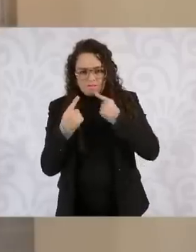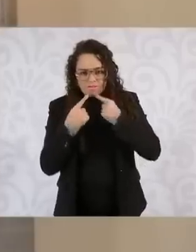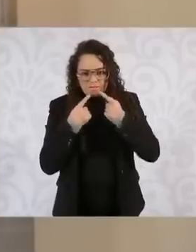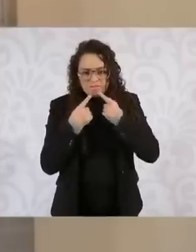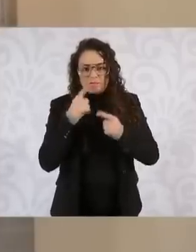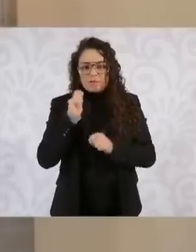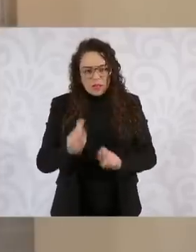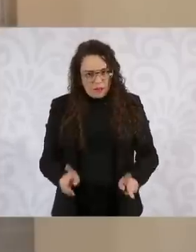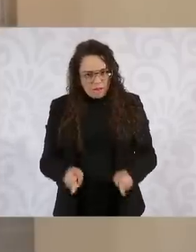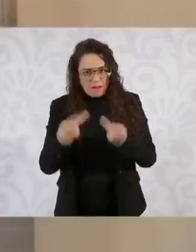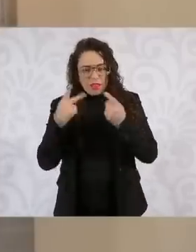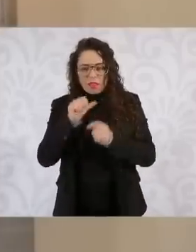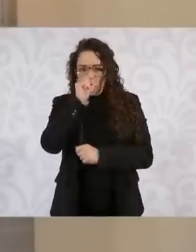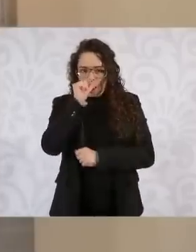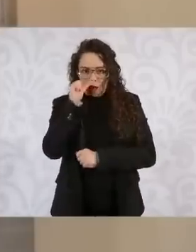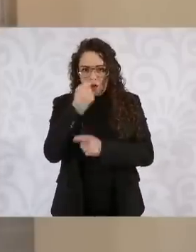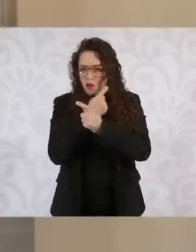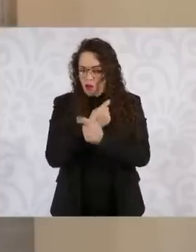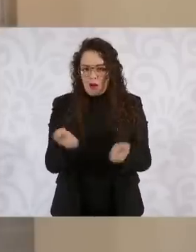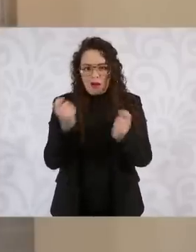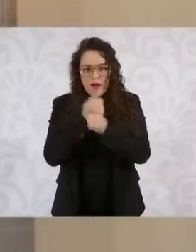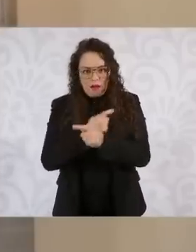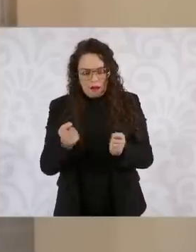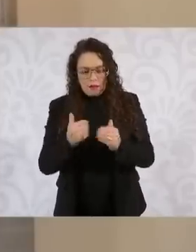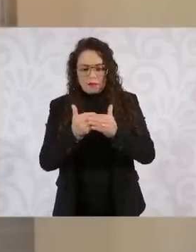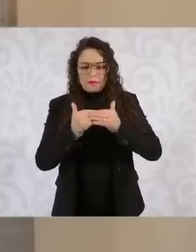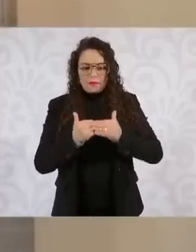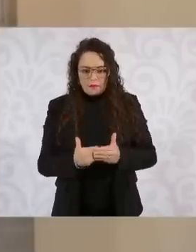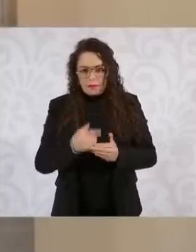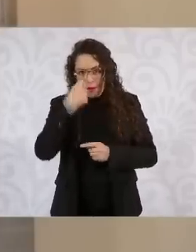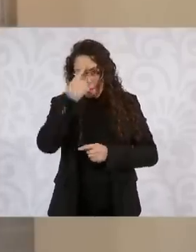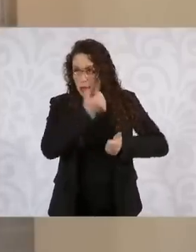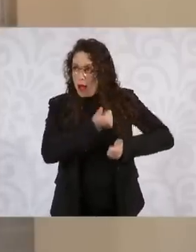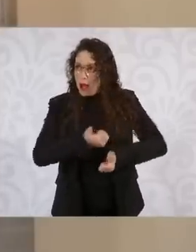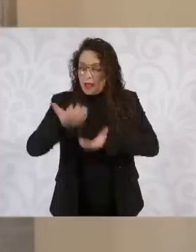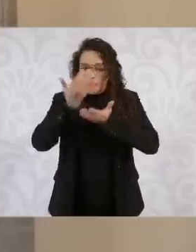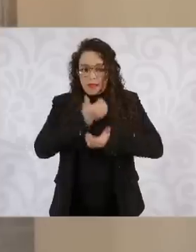cocaína conspiración para importar cocaína y hacer declaraciones